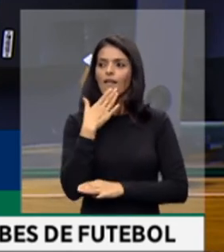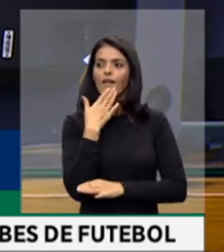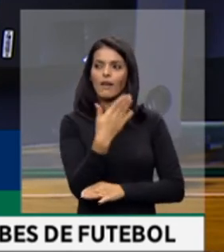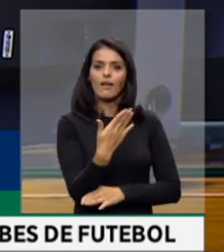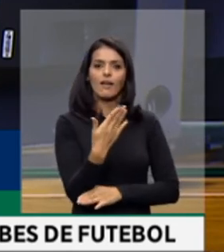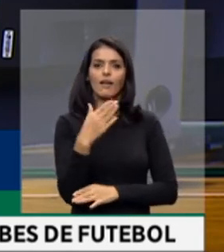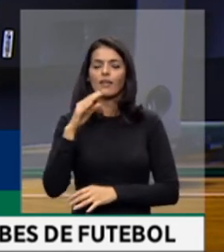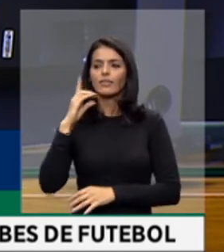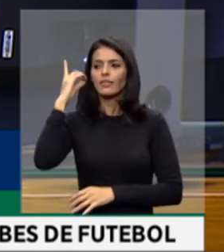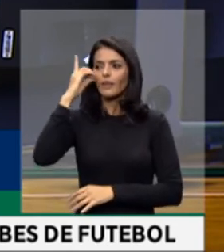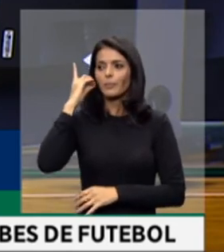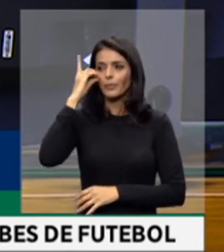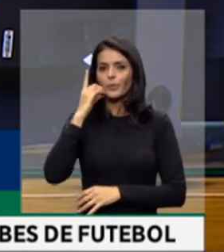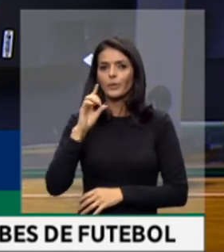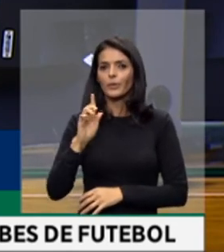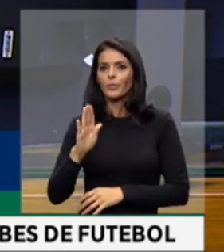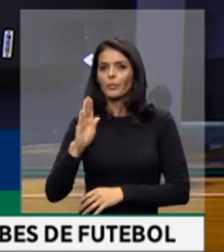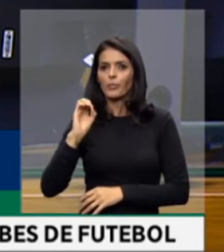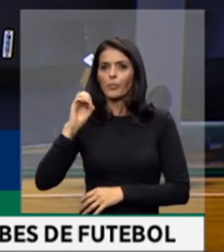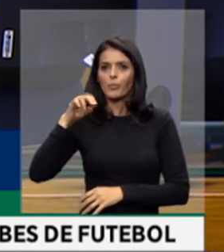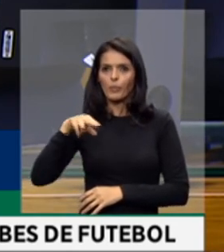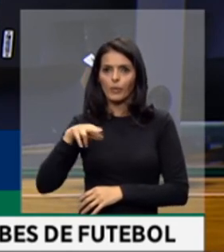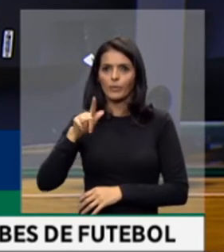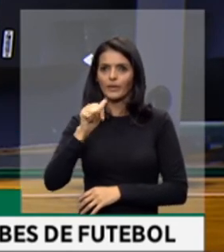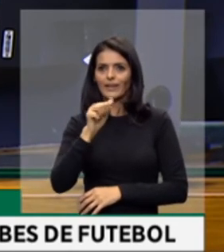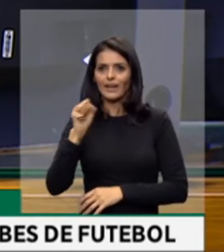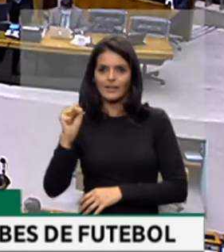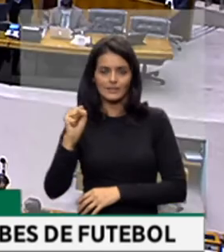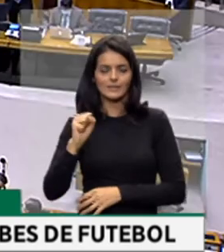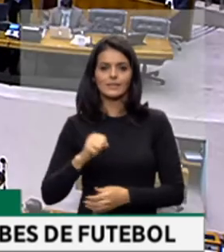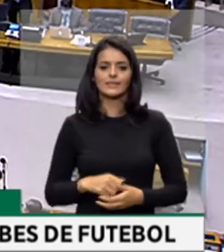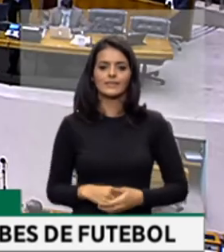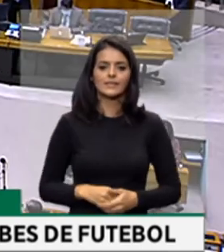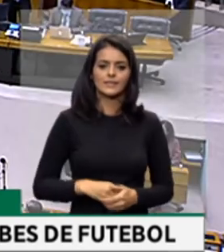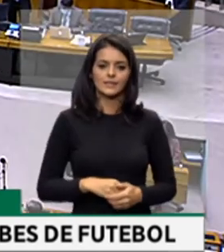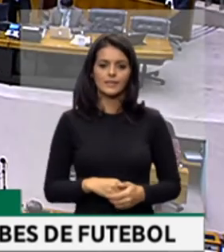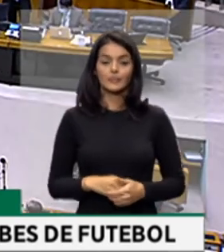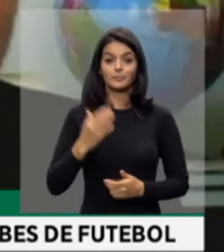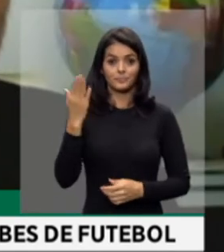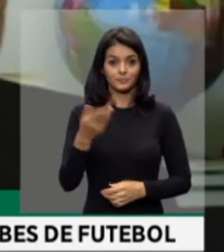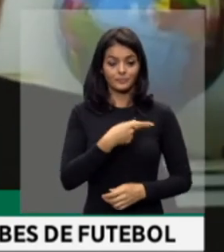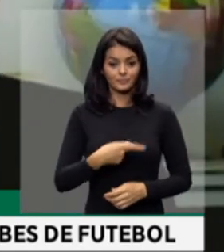[DEPUTADO]: MAIORIA NÃO, SENHOR PRESIDENTE. [PRESIDENTE]: EM VOTAÇÃO. AQUELES QUE FOREM PELA APROVAÇÃO PERMANEÇAM COMO SE ACHAM. REJEITADO A